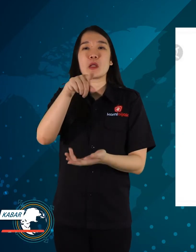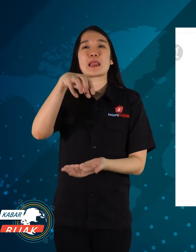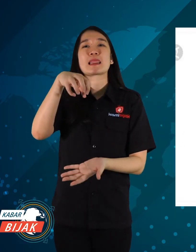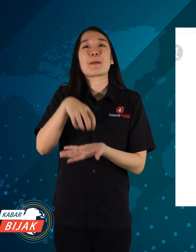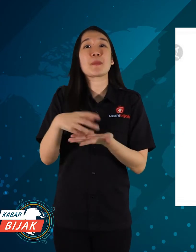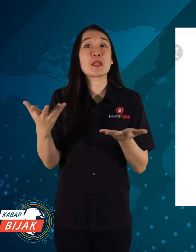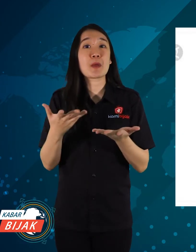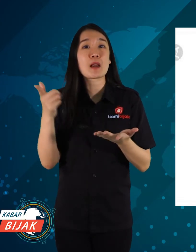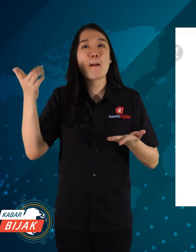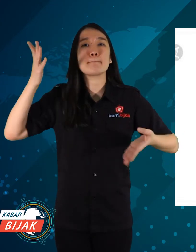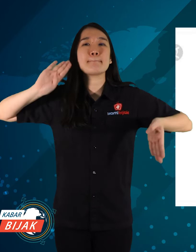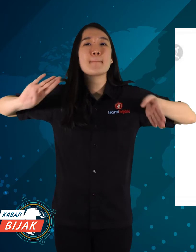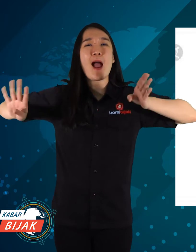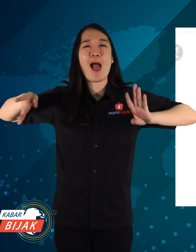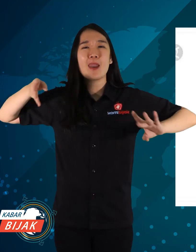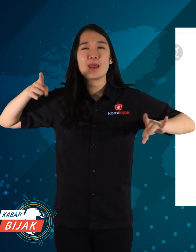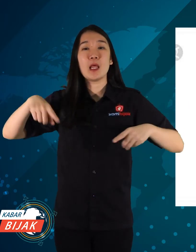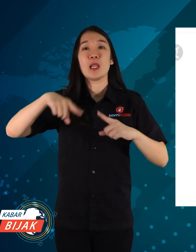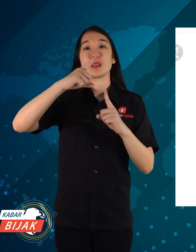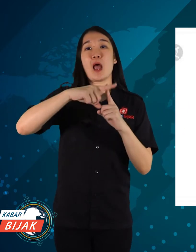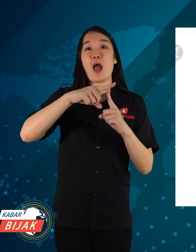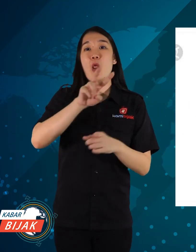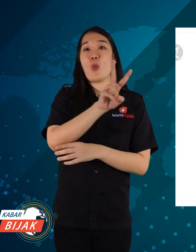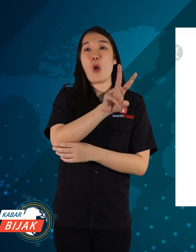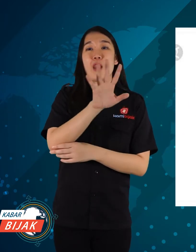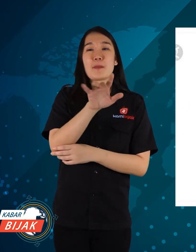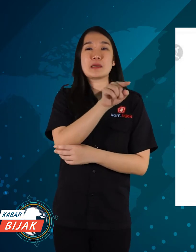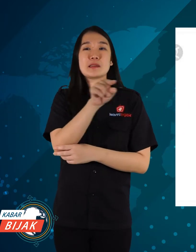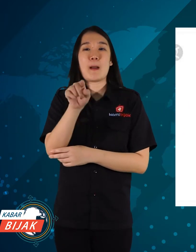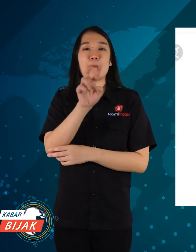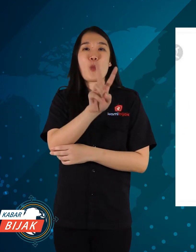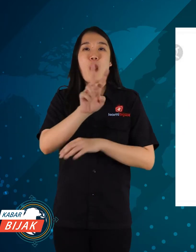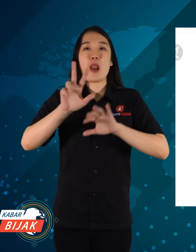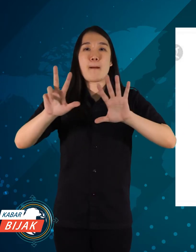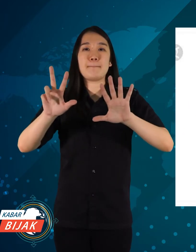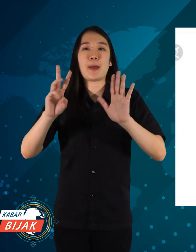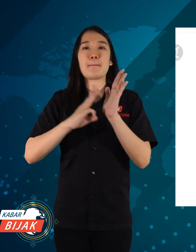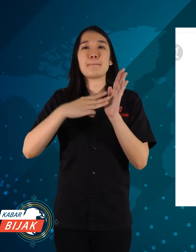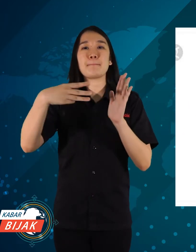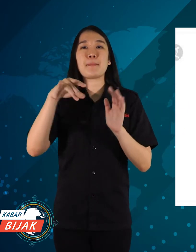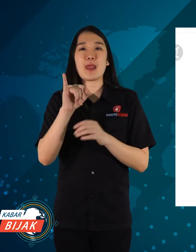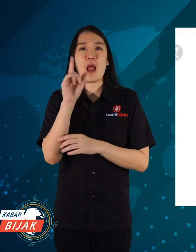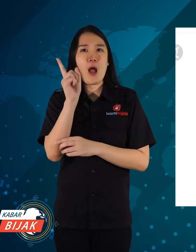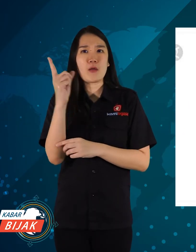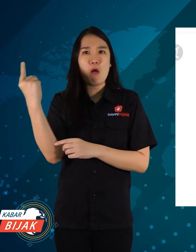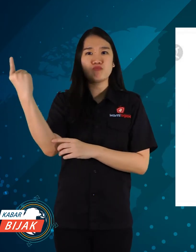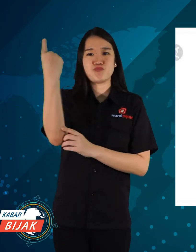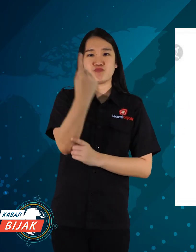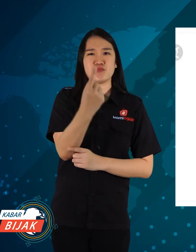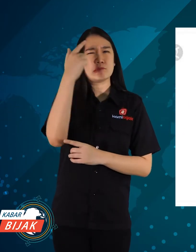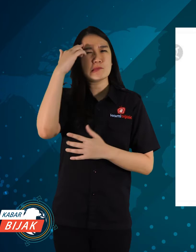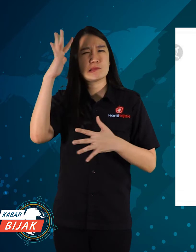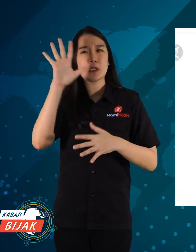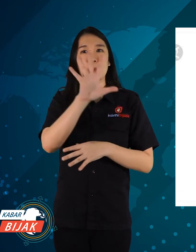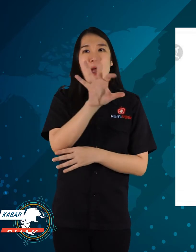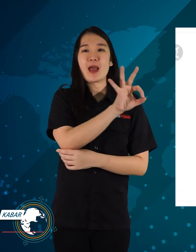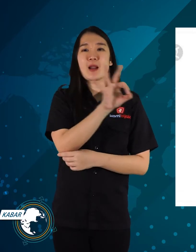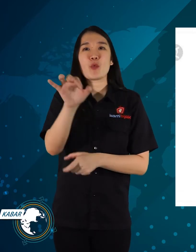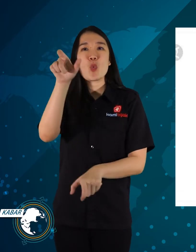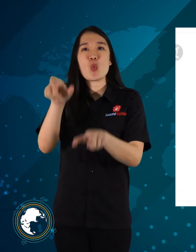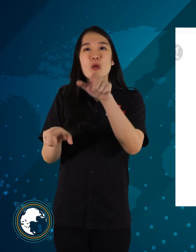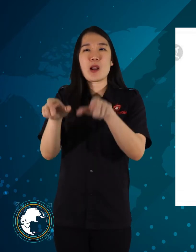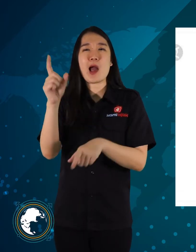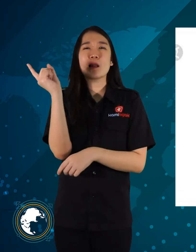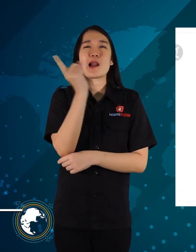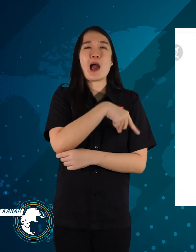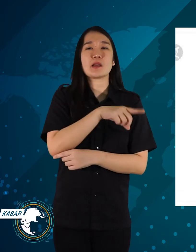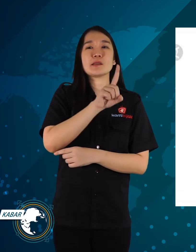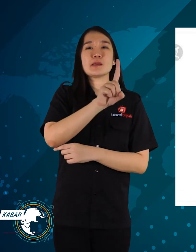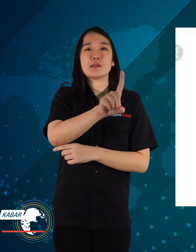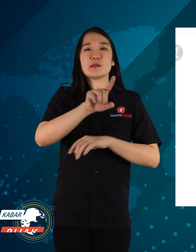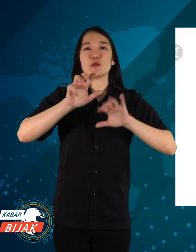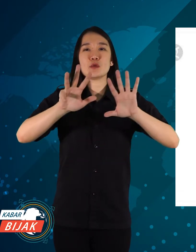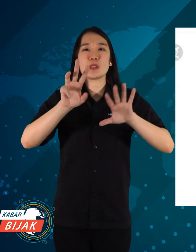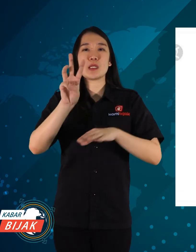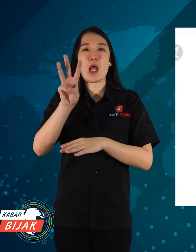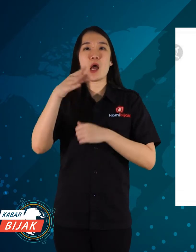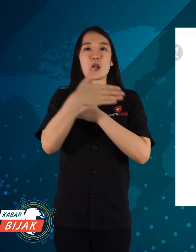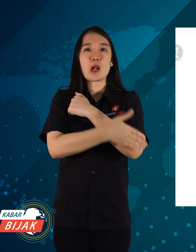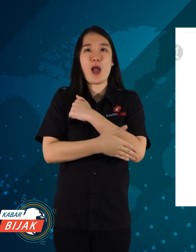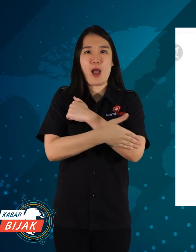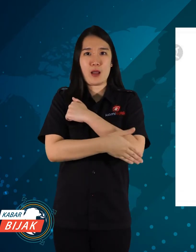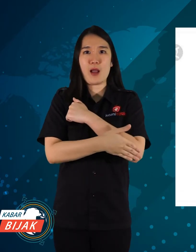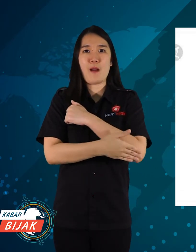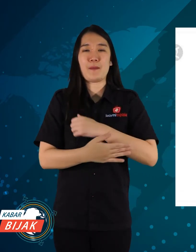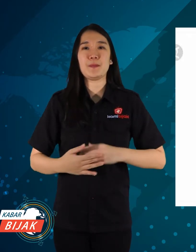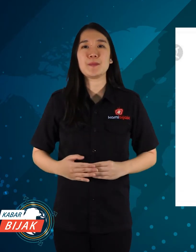yang berlokasi di Bali tanggal 25-28 Mei dan dihadiri sekitar 5000 orang dari 193 negara.